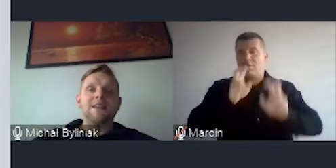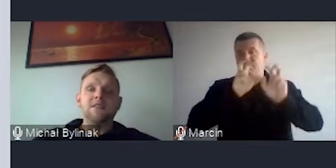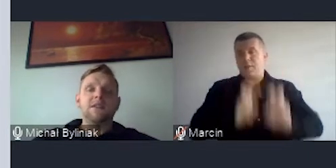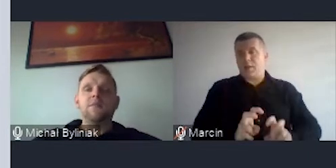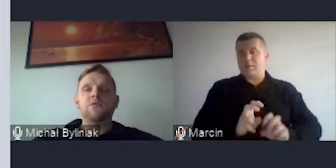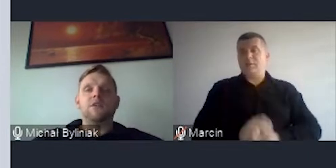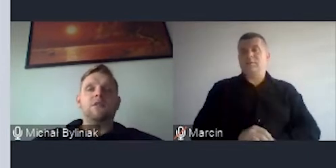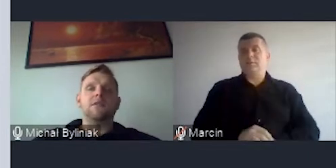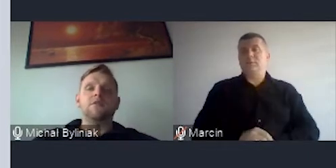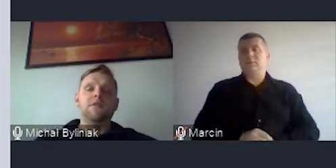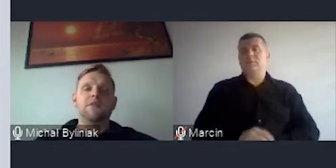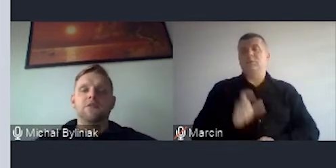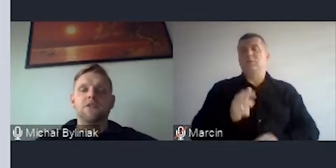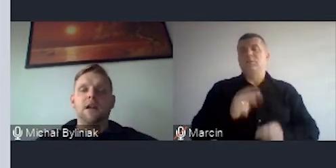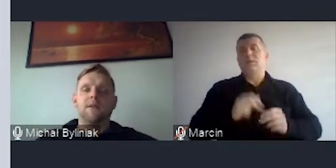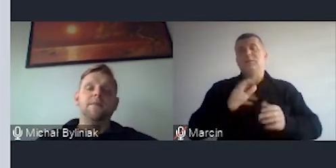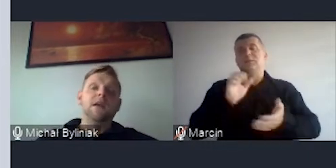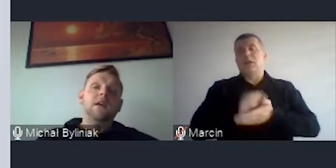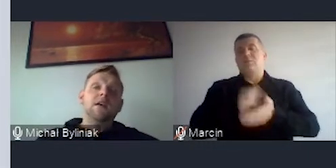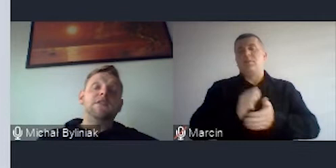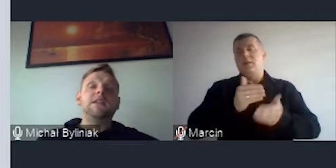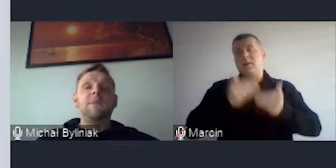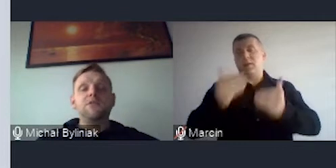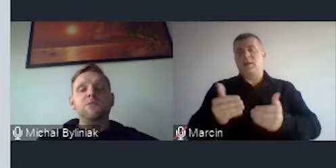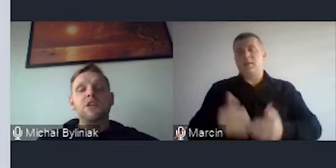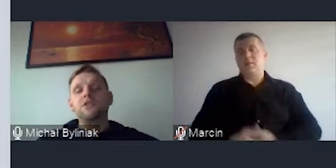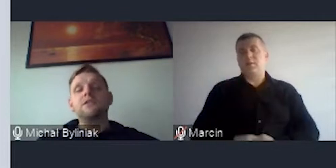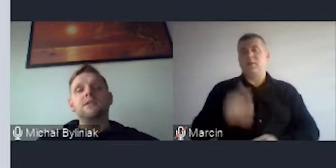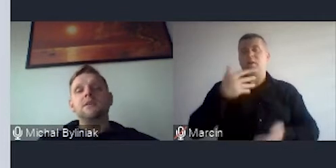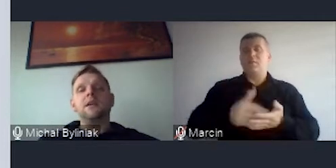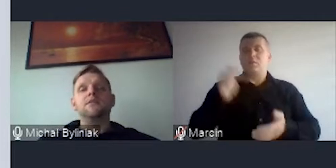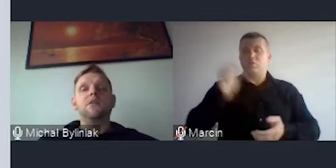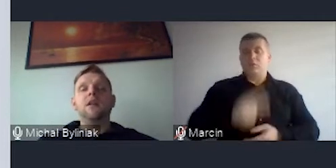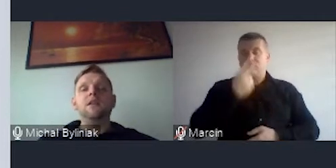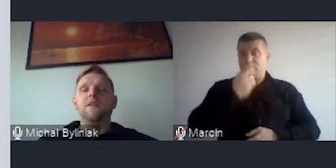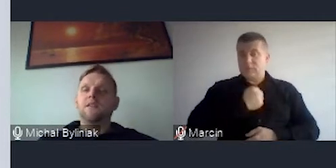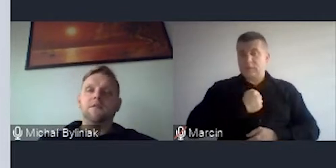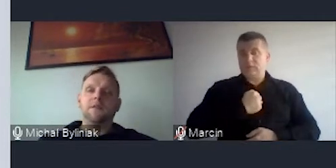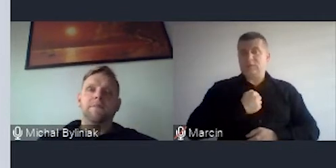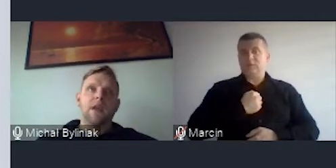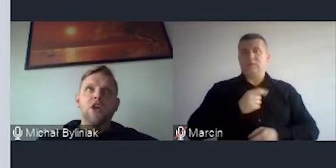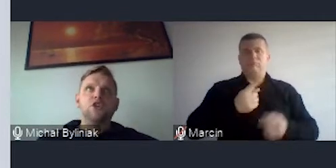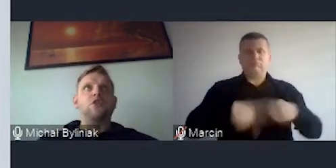zanim zajmą się oceną kwalifikowalności dalej. Wydatek ma być przejrzysty, racjonalny i efektywny.